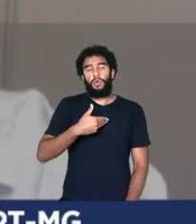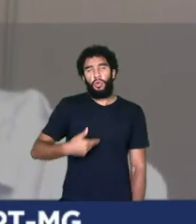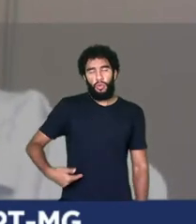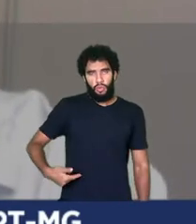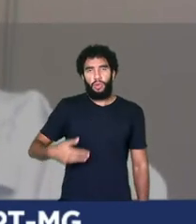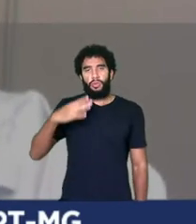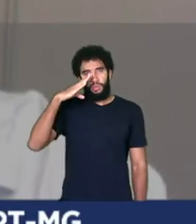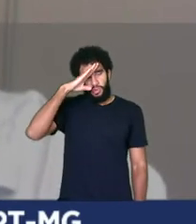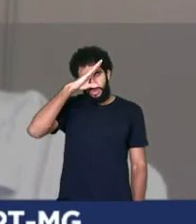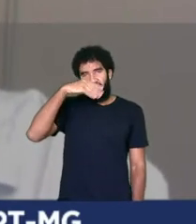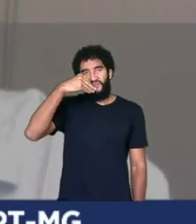UM GOVERNO FRACO, FRÁGIL, REFÉM, ESCRAVO DO MERCADO. E